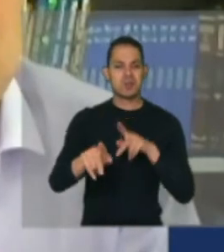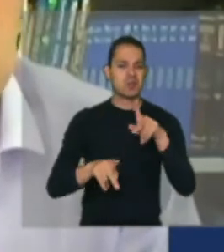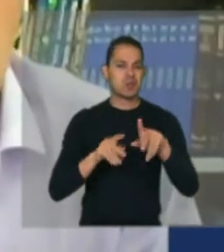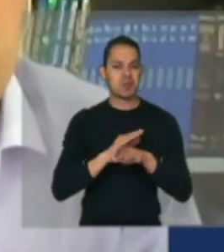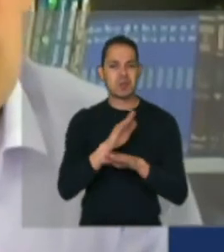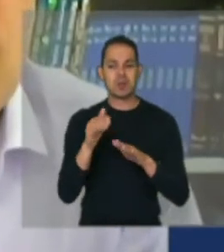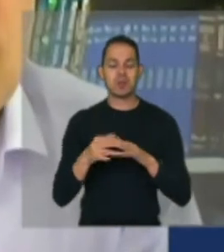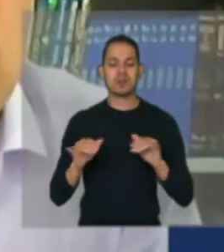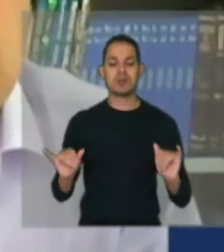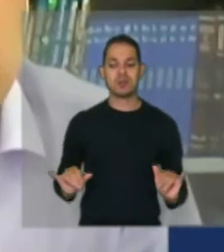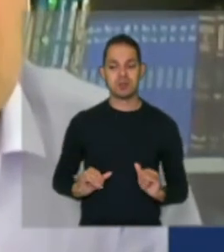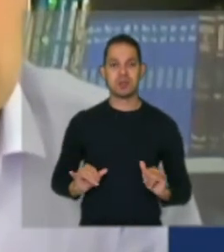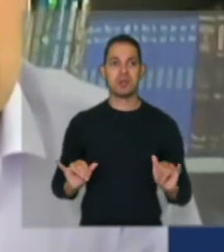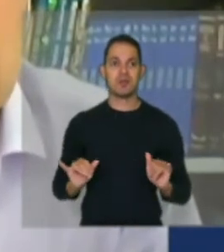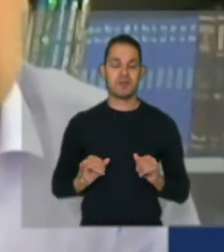PROGRAMA LUZ PARA TODOS PAROU TAMBÉM, AUMENTOU A ENERGIA,